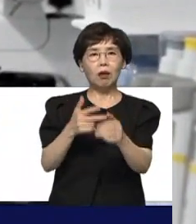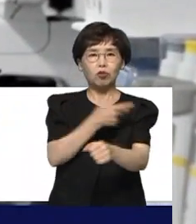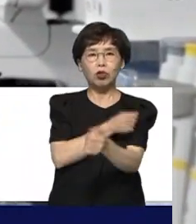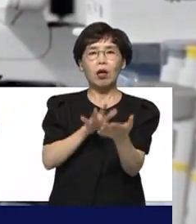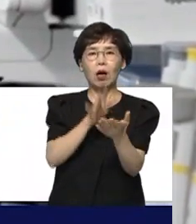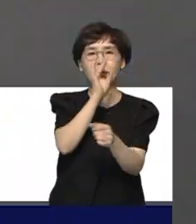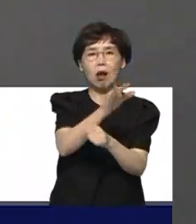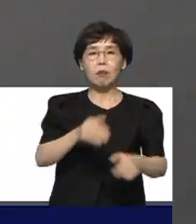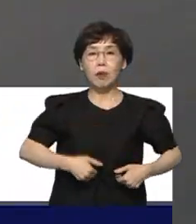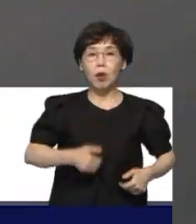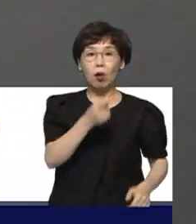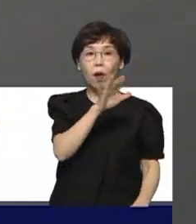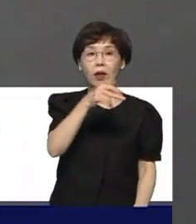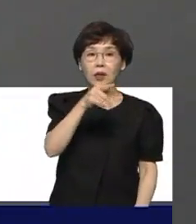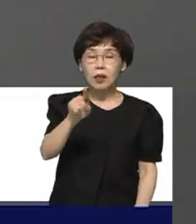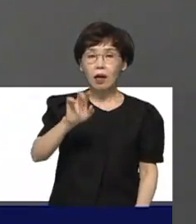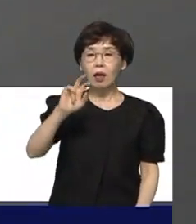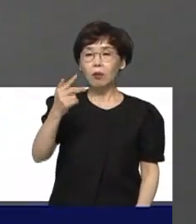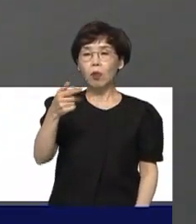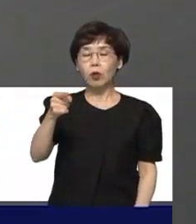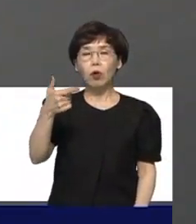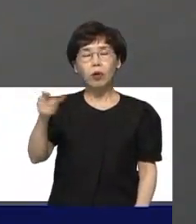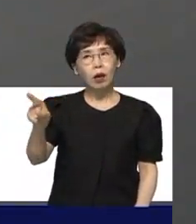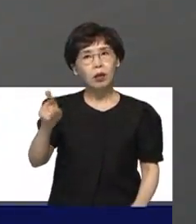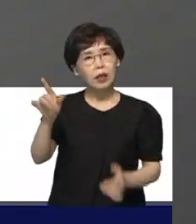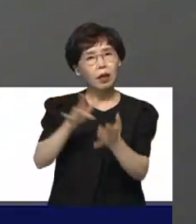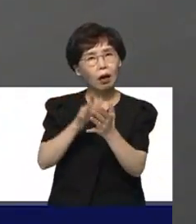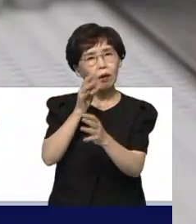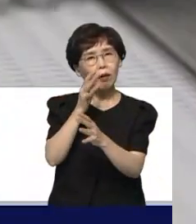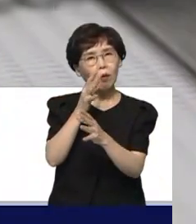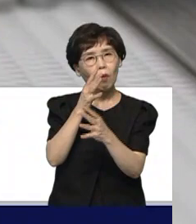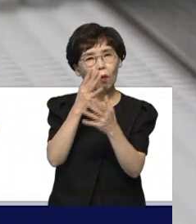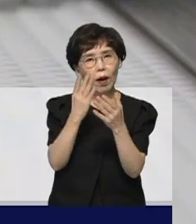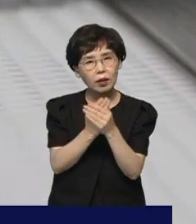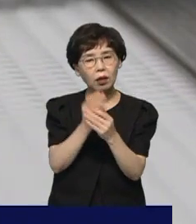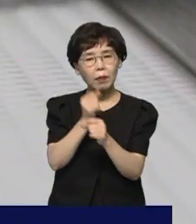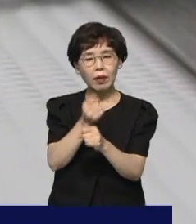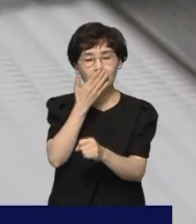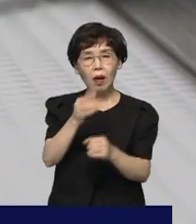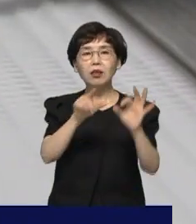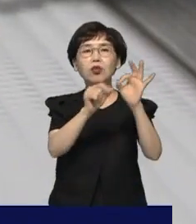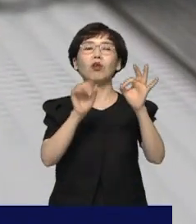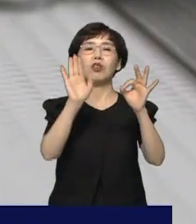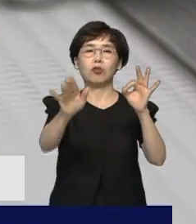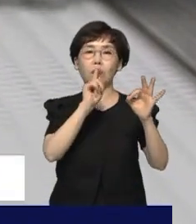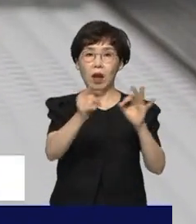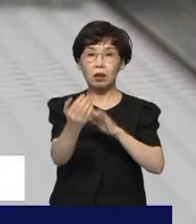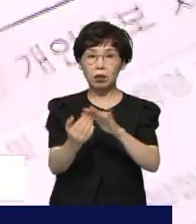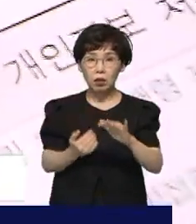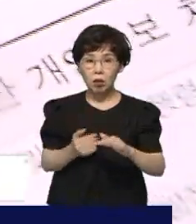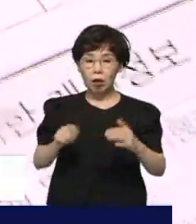화이자와 모더나는 개량형 백신의 완성 시기를 오는 10월 이후로 잡고 있습니다. 그에 앞서 국내 재유행이 본격화할 경우